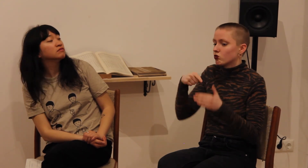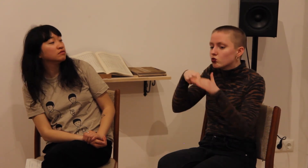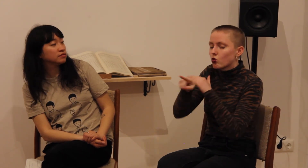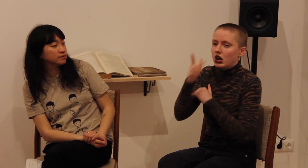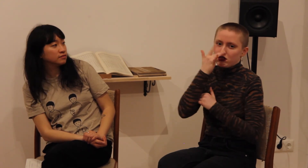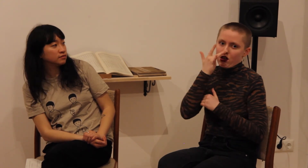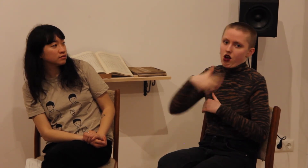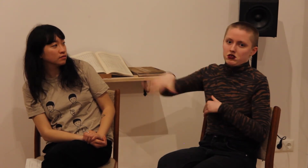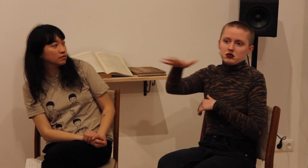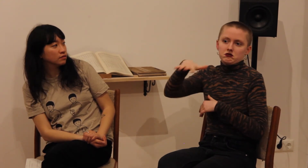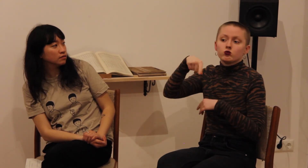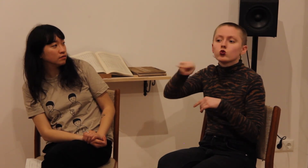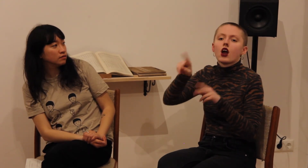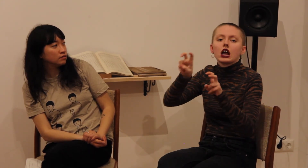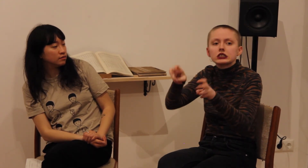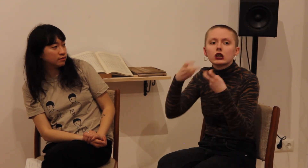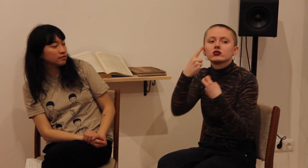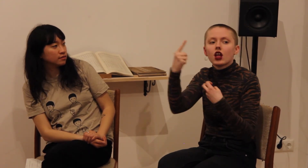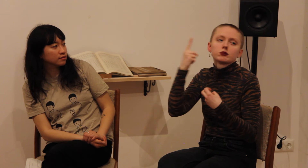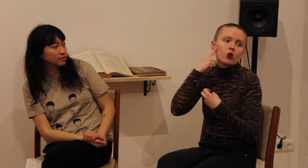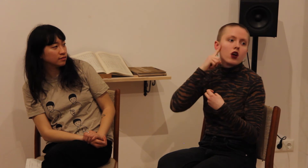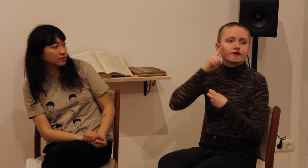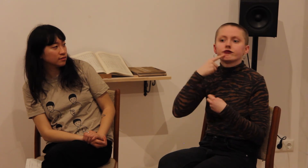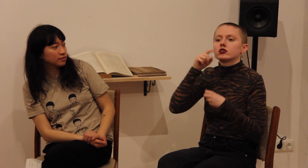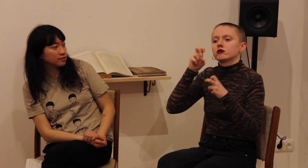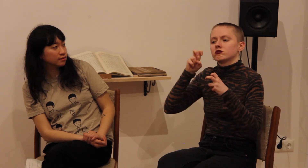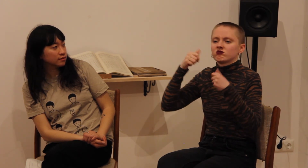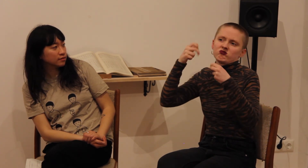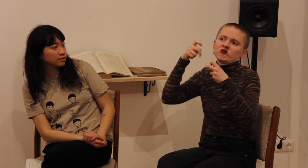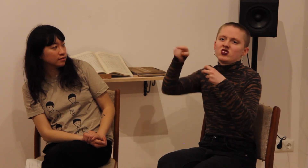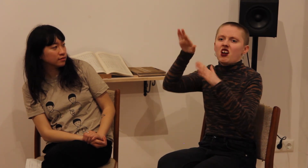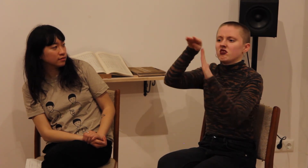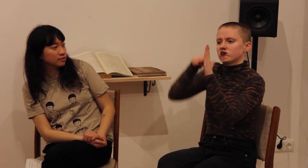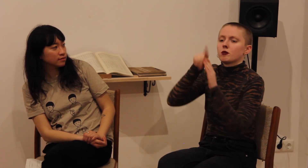Wann ich jetzt angefangen habe zu gebärden weiß ich nicht so genau, aber ich vermute im Kindergarten.